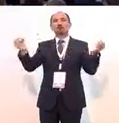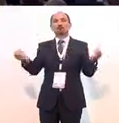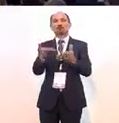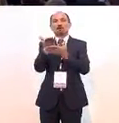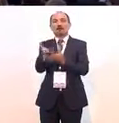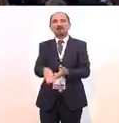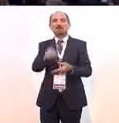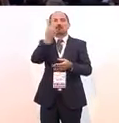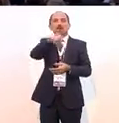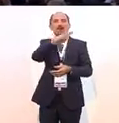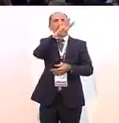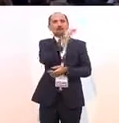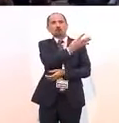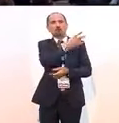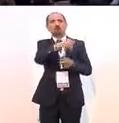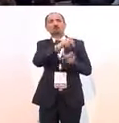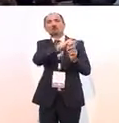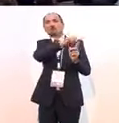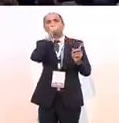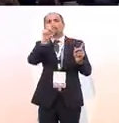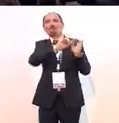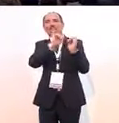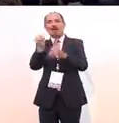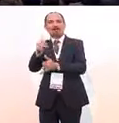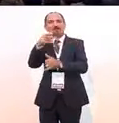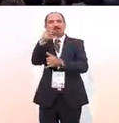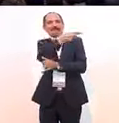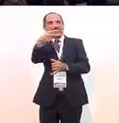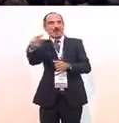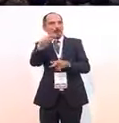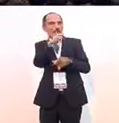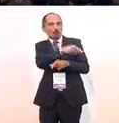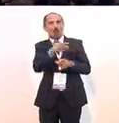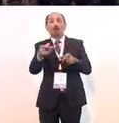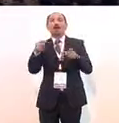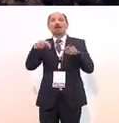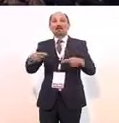chi voleva portare l’Italia fuori dall’euro e chi questo Paese lo ha portato fuori dalla